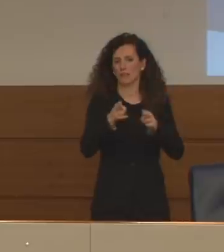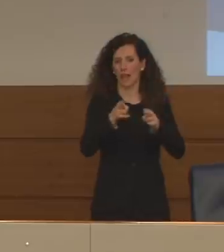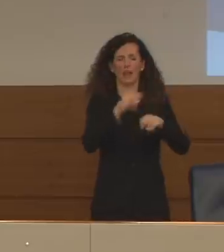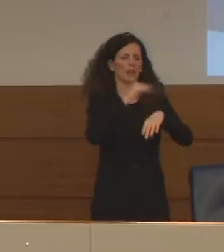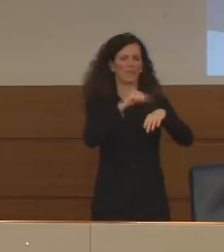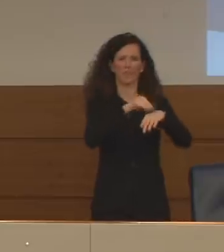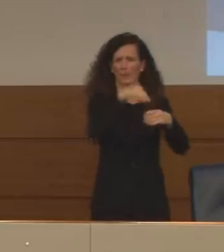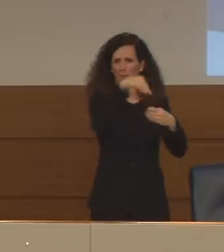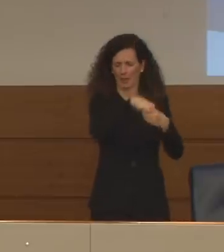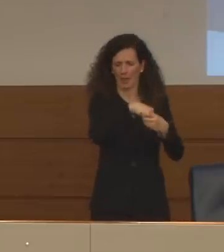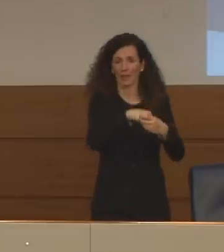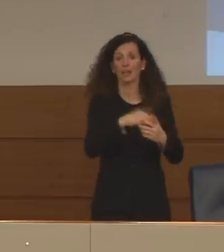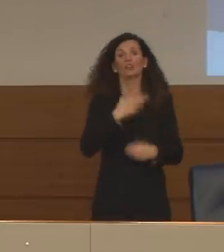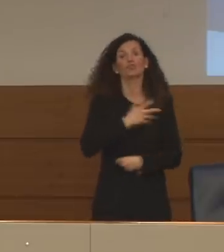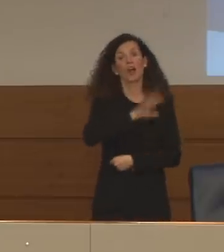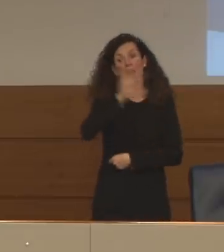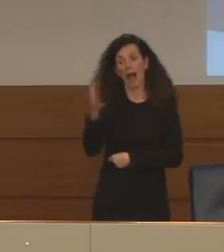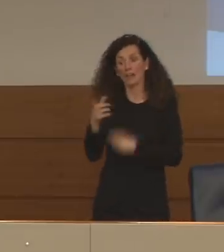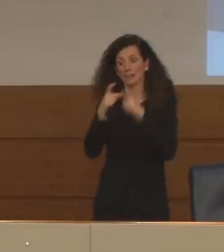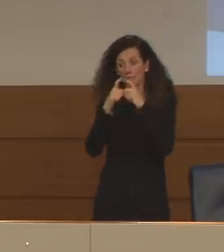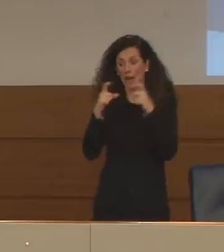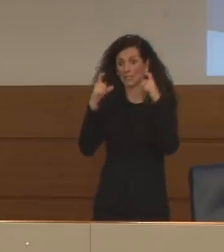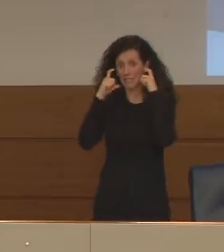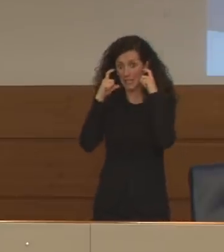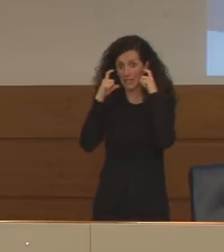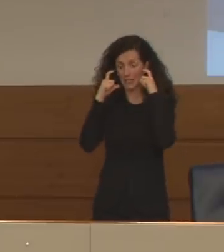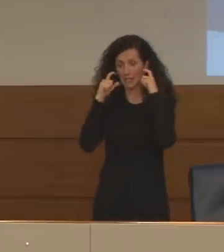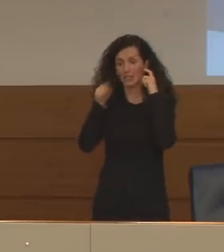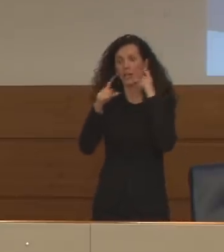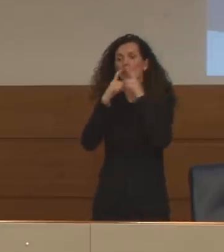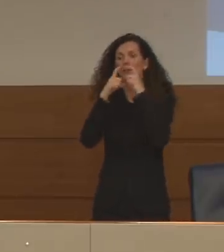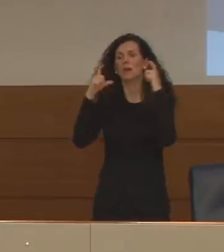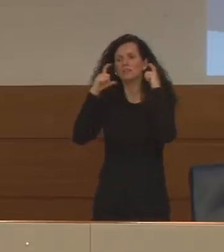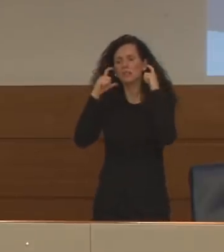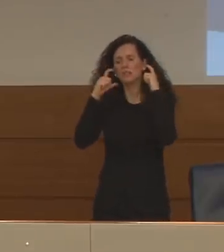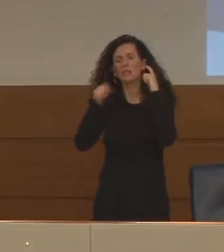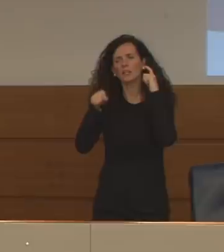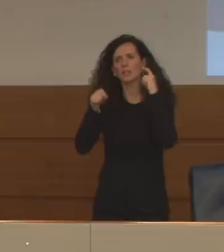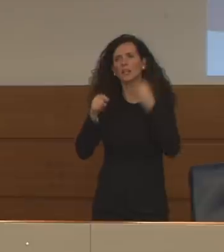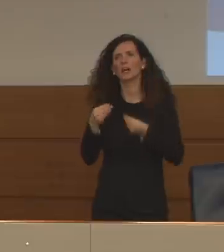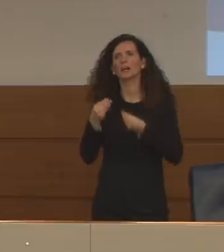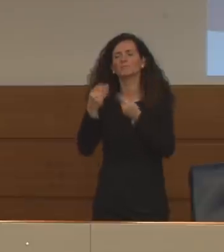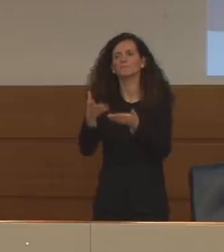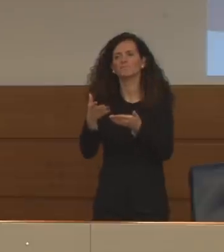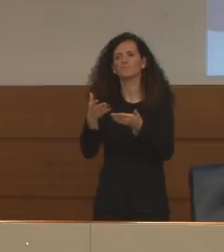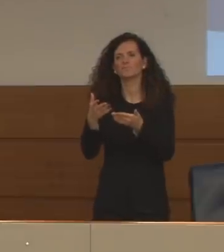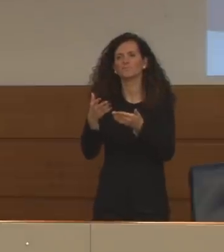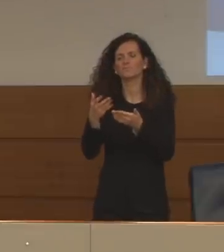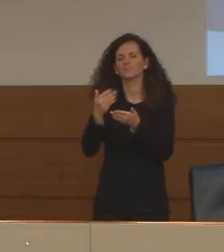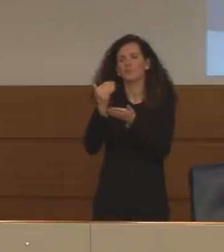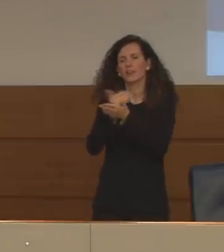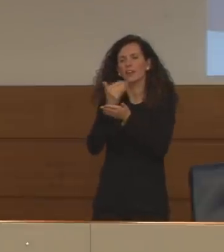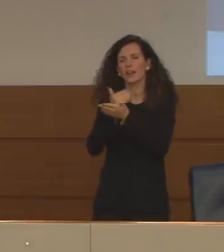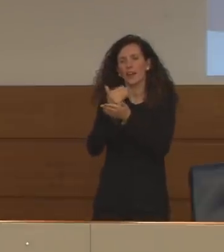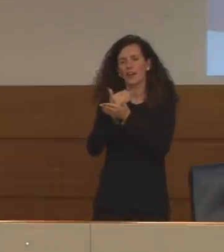sono quelle che consentono di limitare la diffusione del droplet e